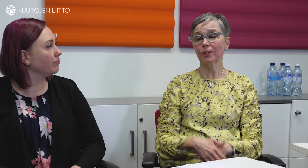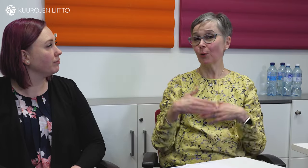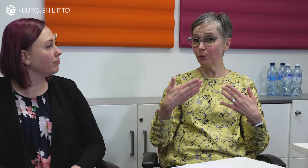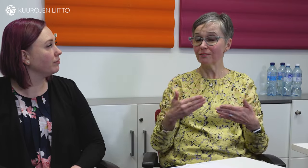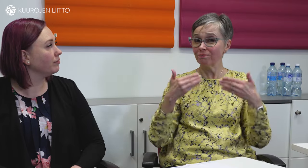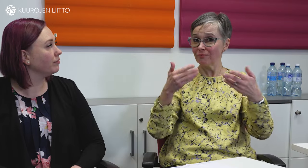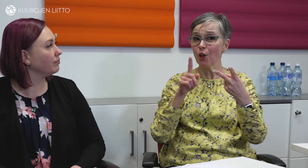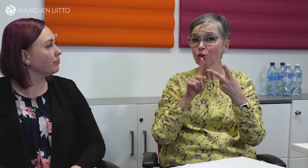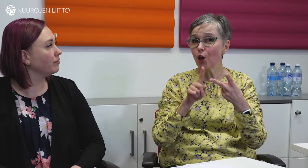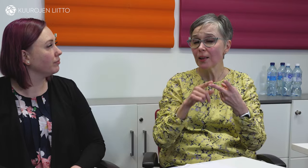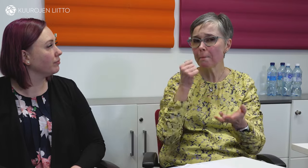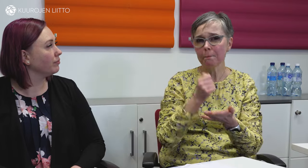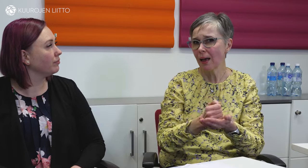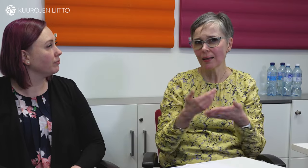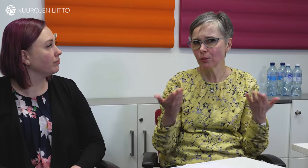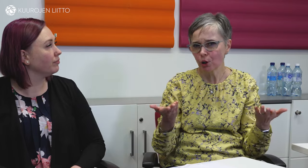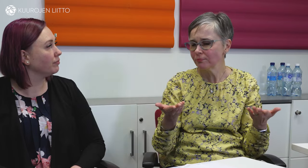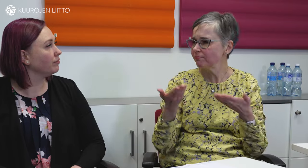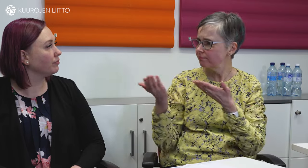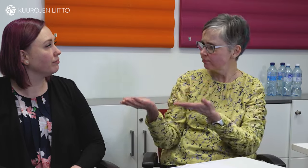Kokouksen yhteydessä tehtiin toinenkin päätös, vaan mikä?